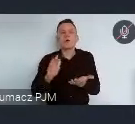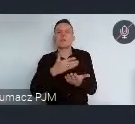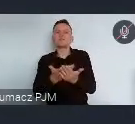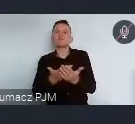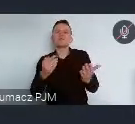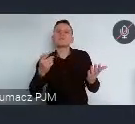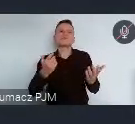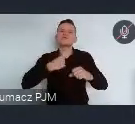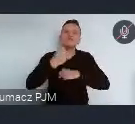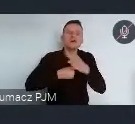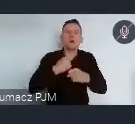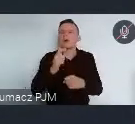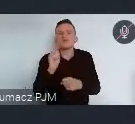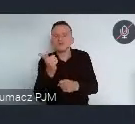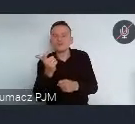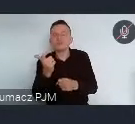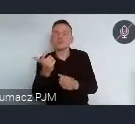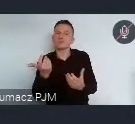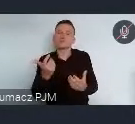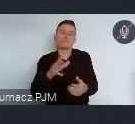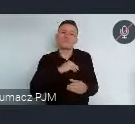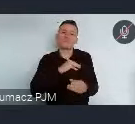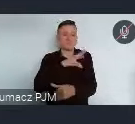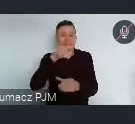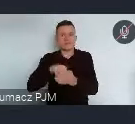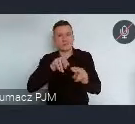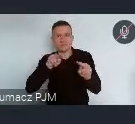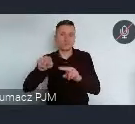w realizację poszczególnych Celów Zrównoważonego Rozwoju.